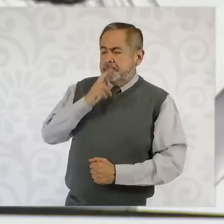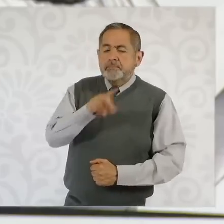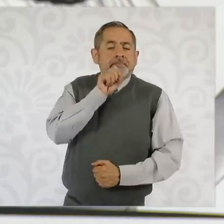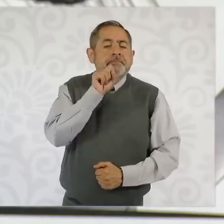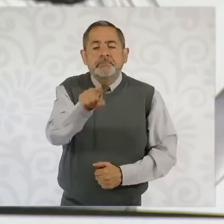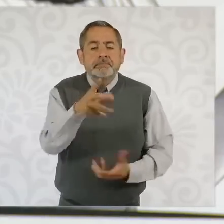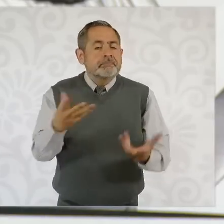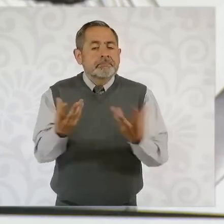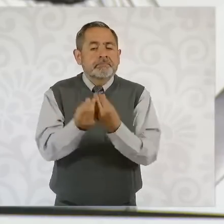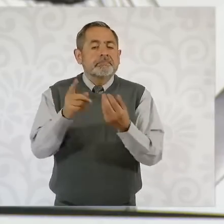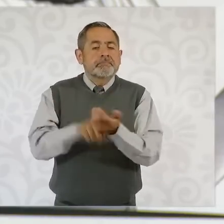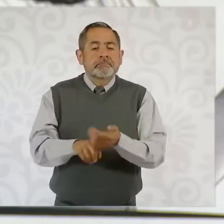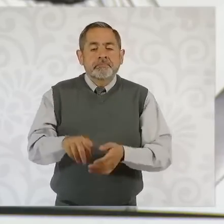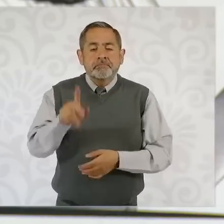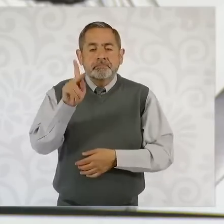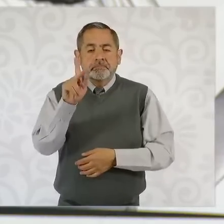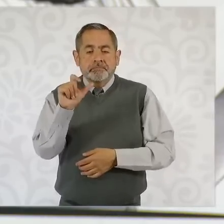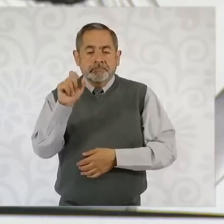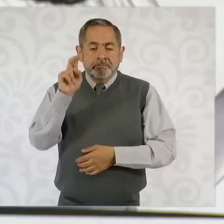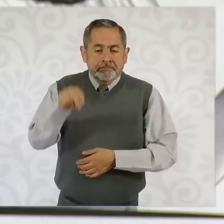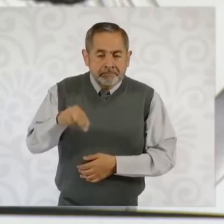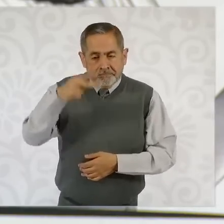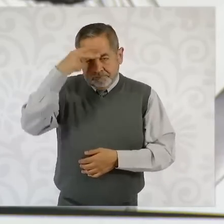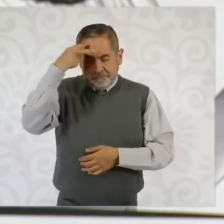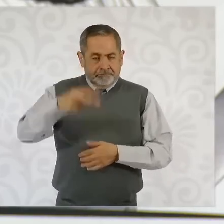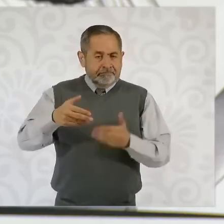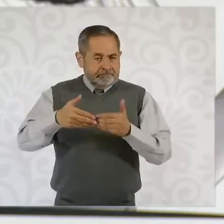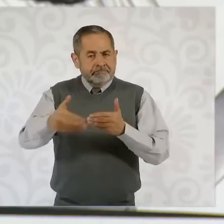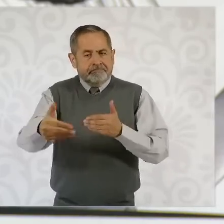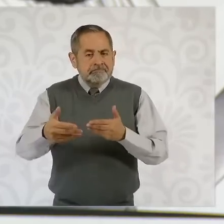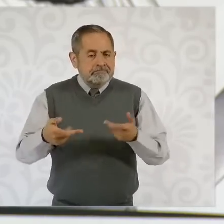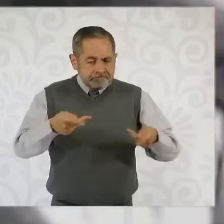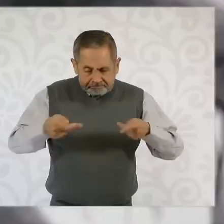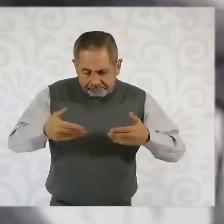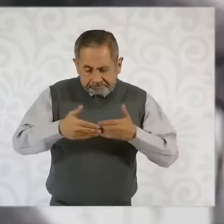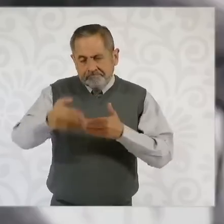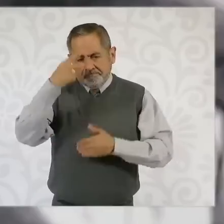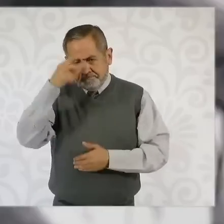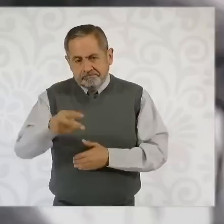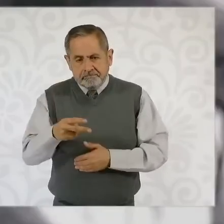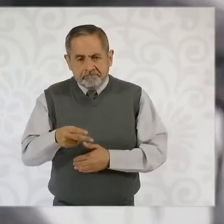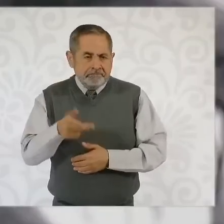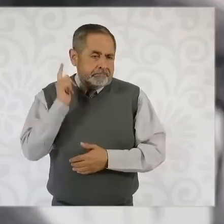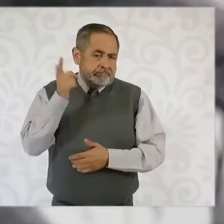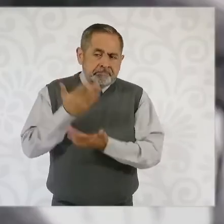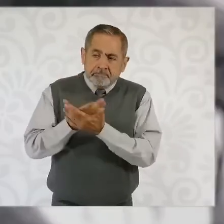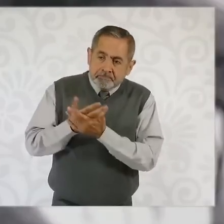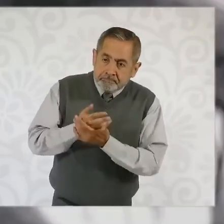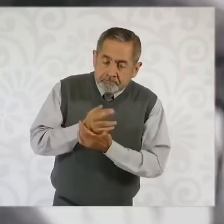cabo entonces eh Por supuesto estamos esperando pues una buena resolución con Estados Unidos